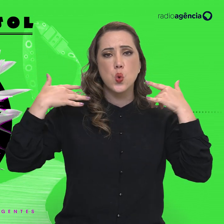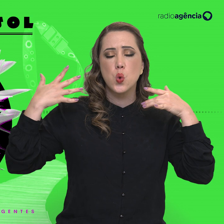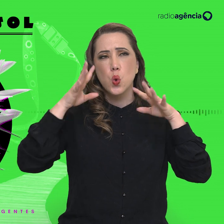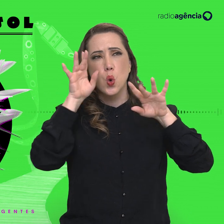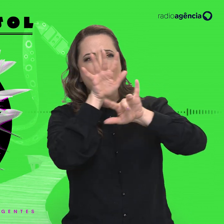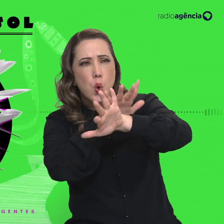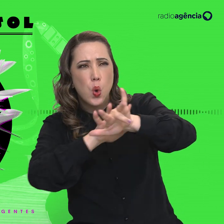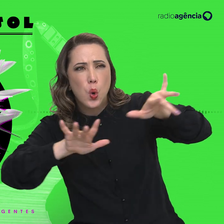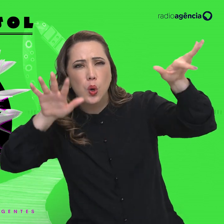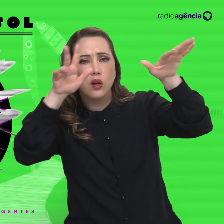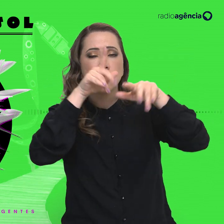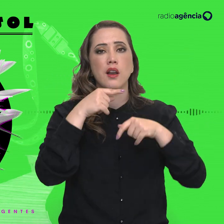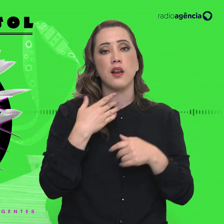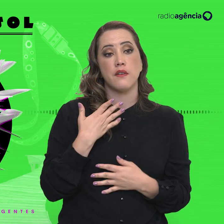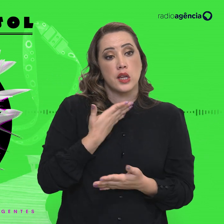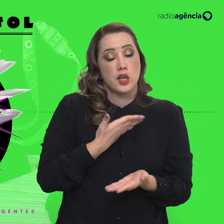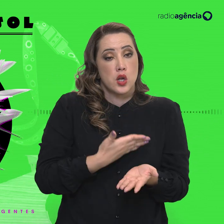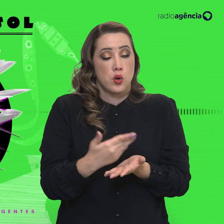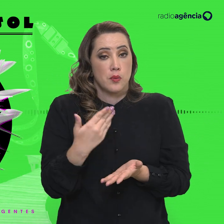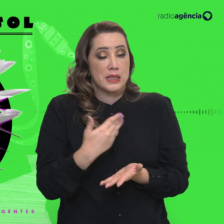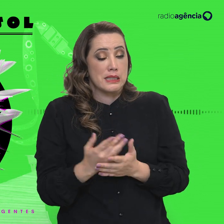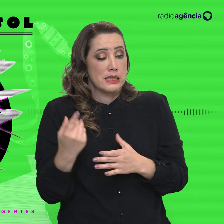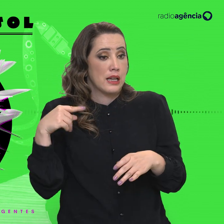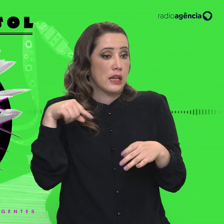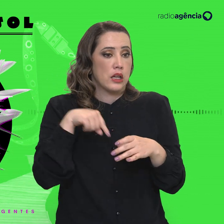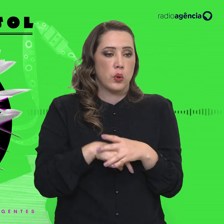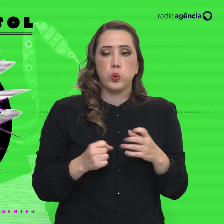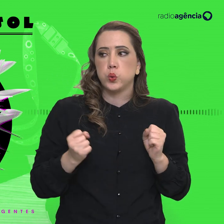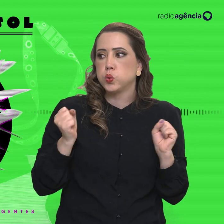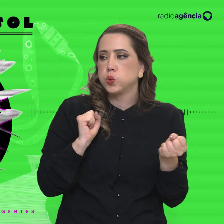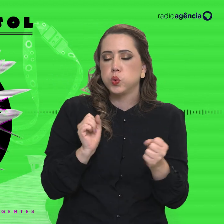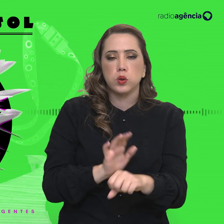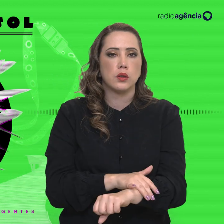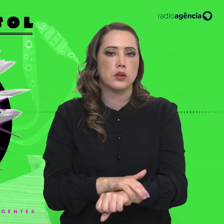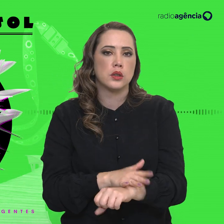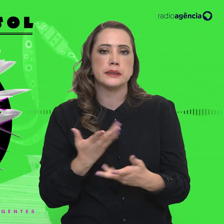ela vai começar a entrar num processo de esgarçamento da capacidade de